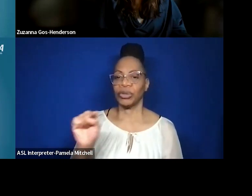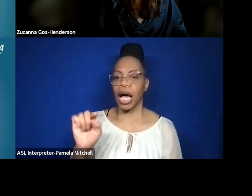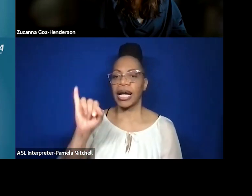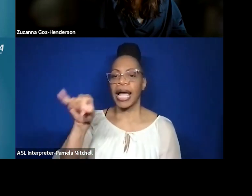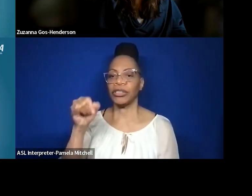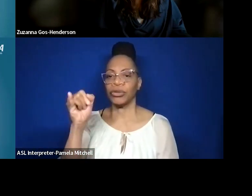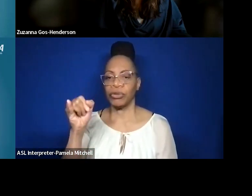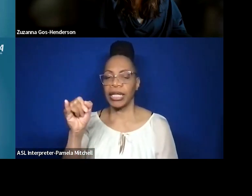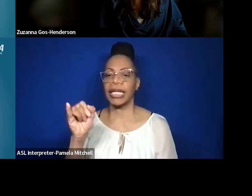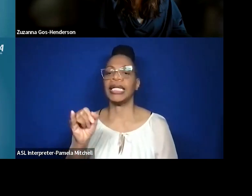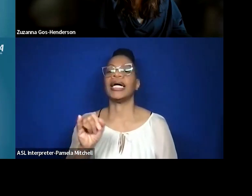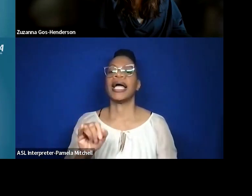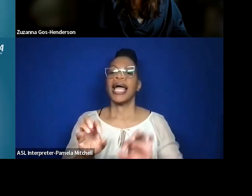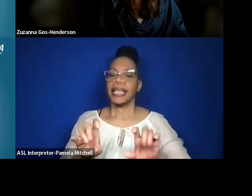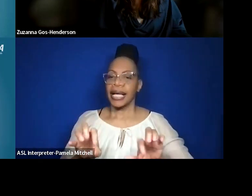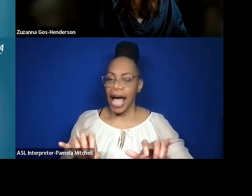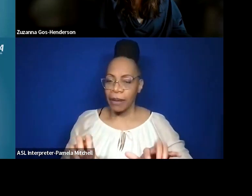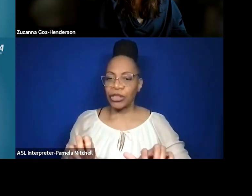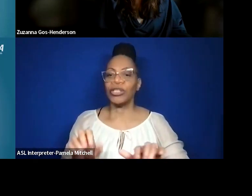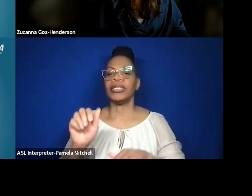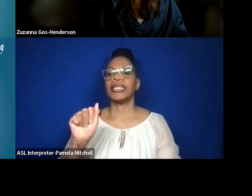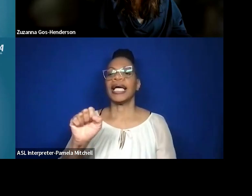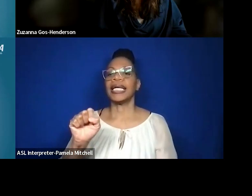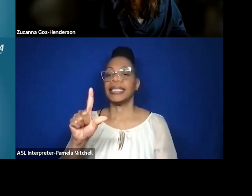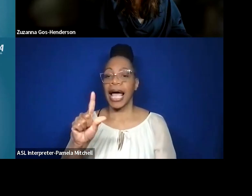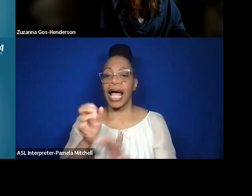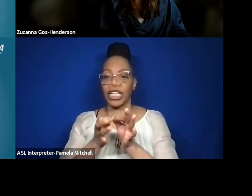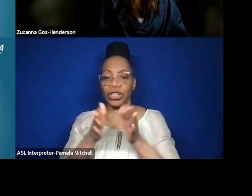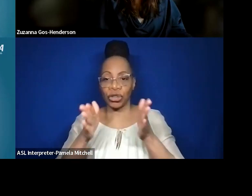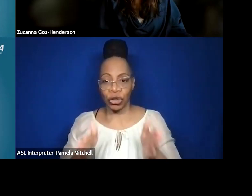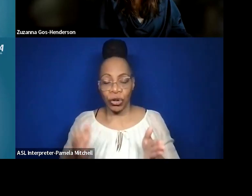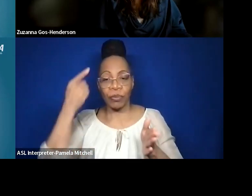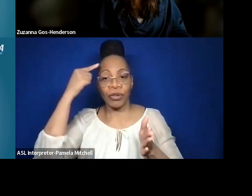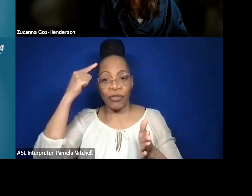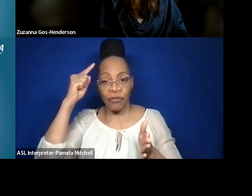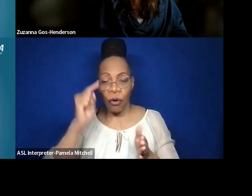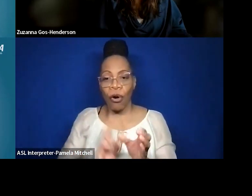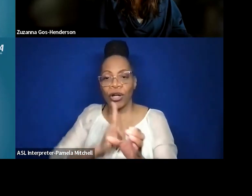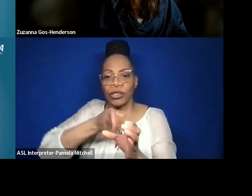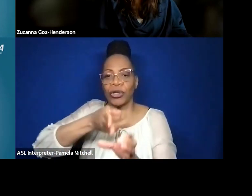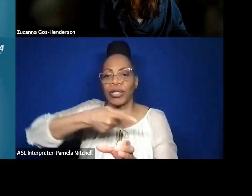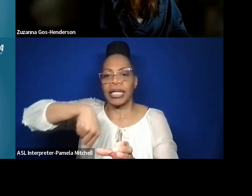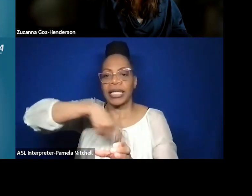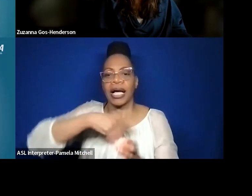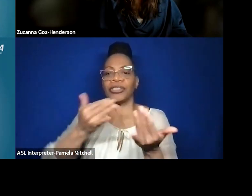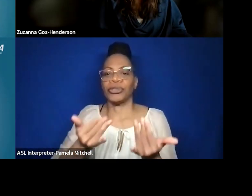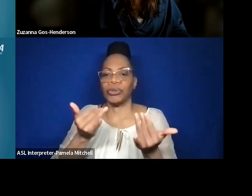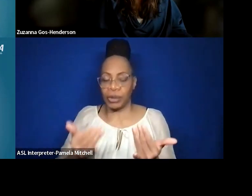y a nuestros subtituladores y a los intérpretes de ASL y español por unirse a nosotros hoy, prestando su experiencia.